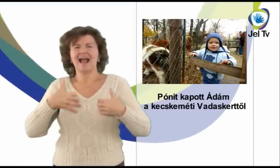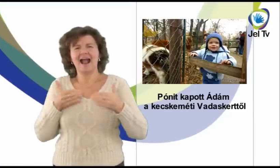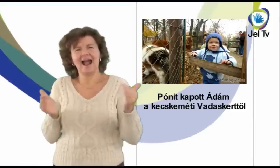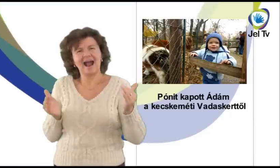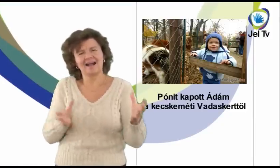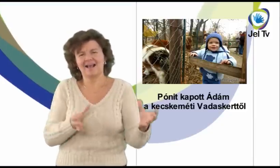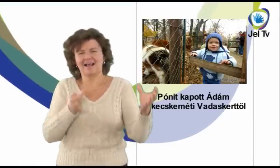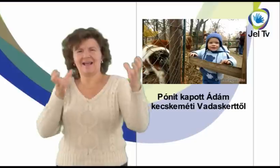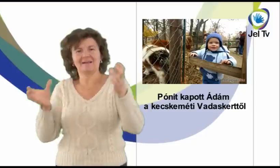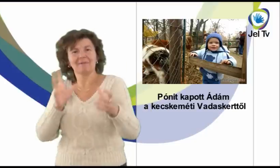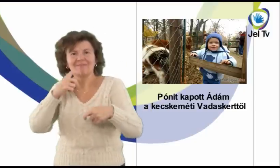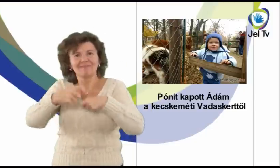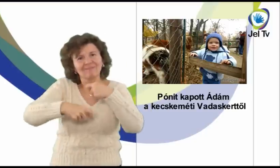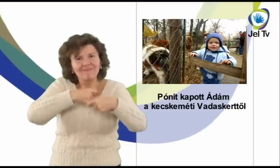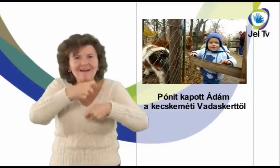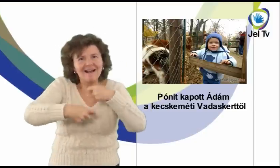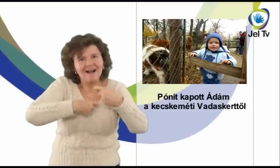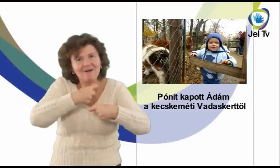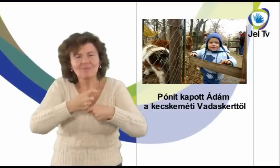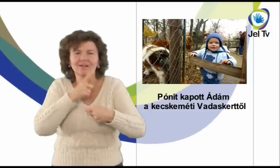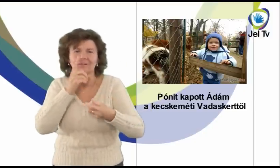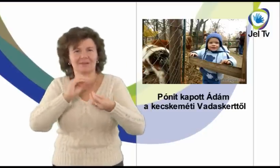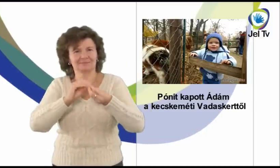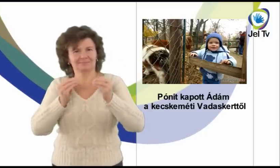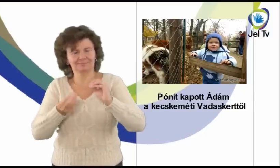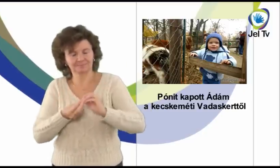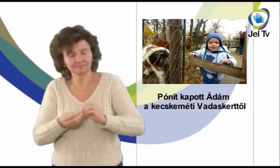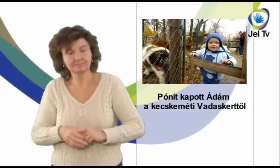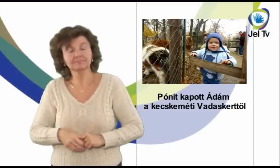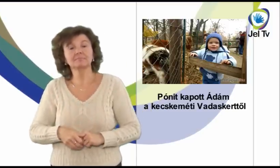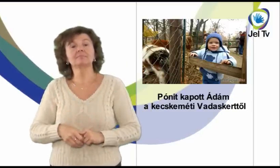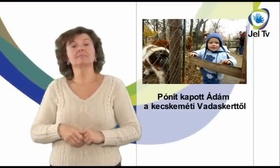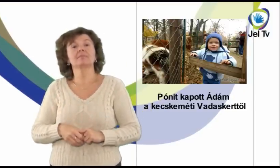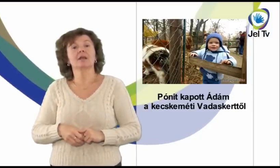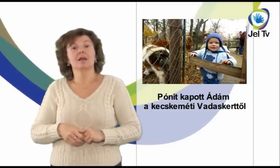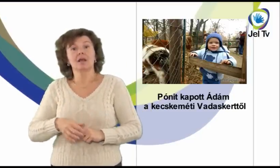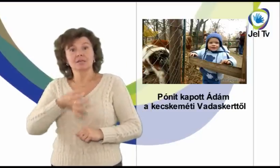Nagyon szeretnének egy állatot a kisfiúnak, amivel tud majd foglalkozni és így nem lesz probléma